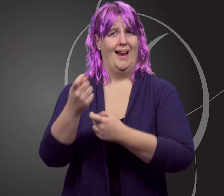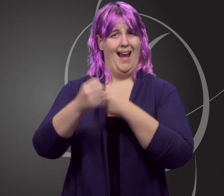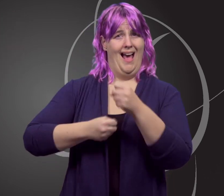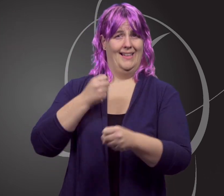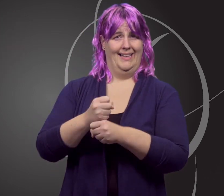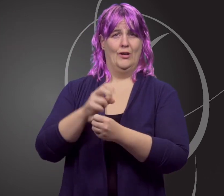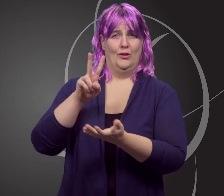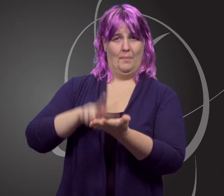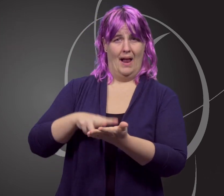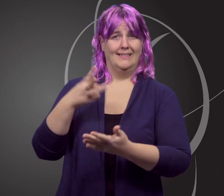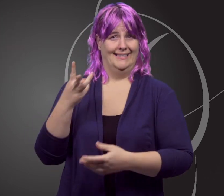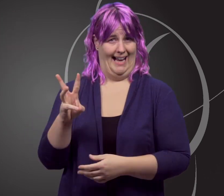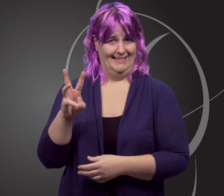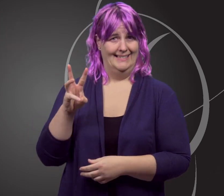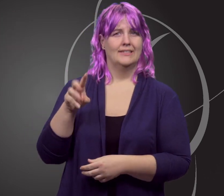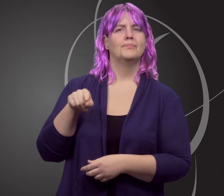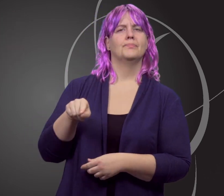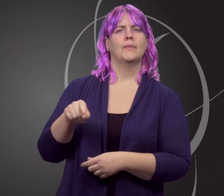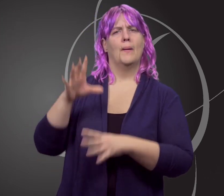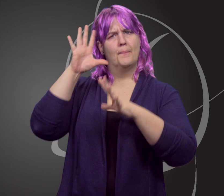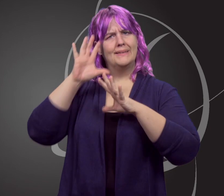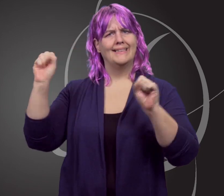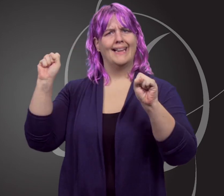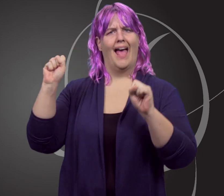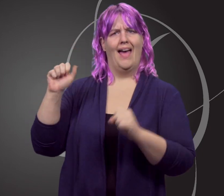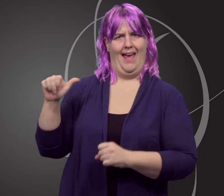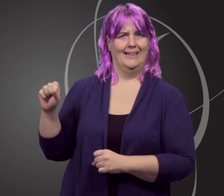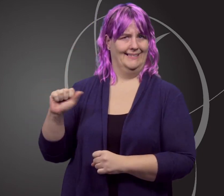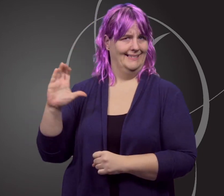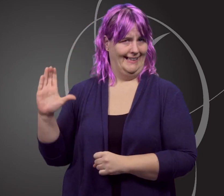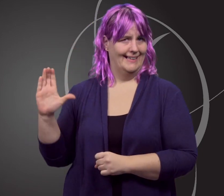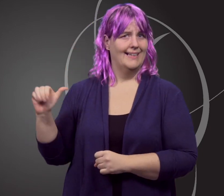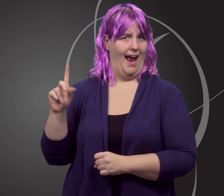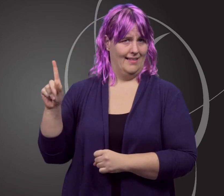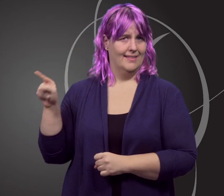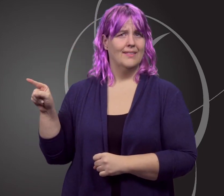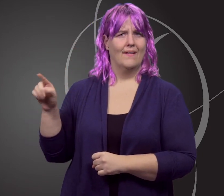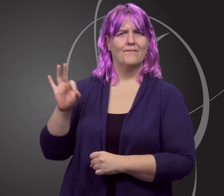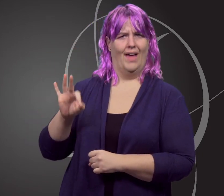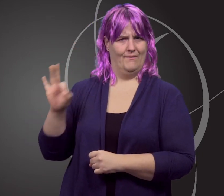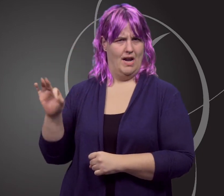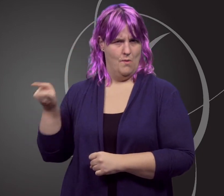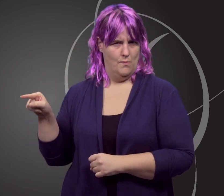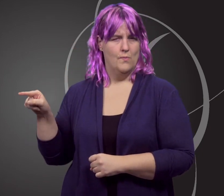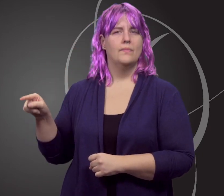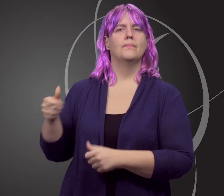Depuis 2016, le président de l’ASC-CAD, Frank Folino,